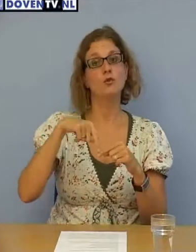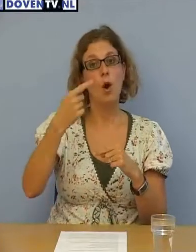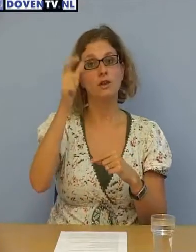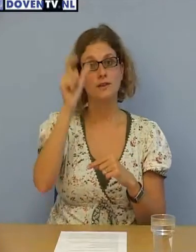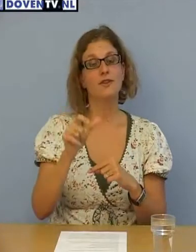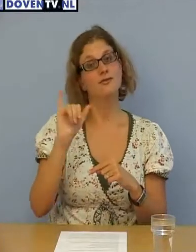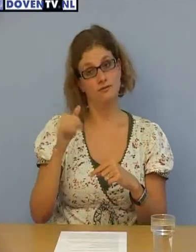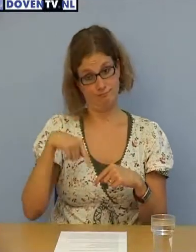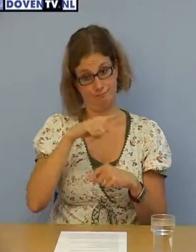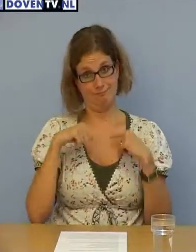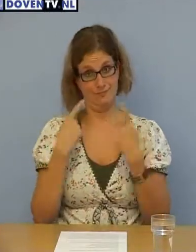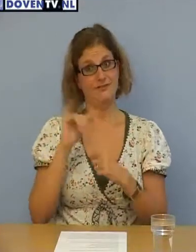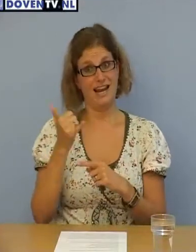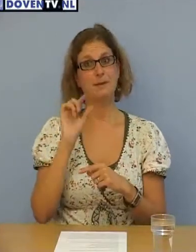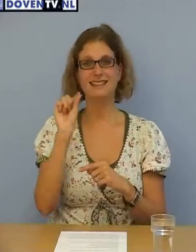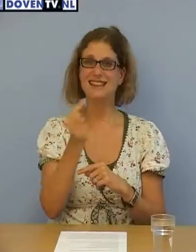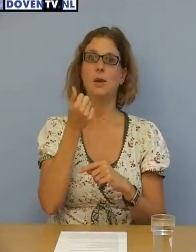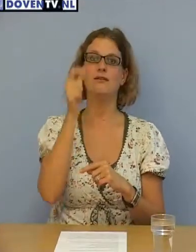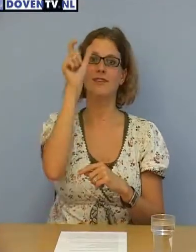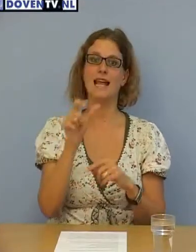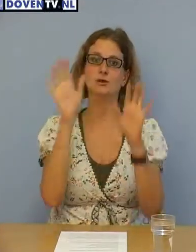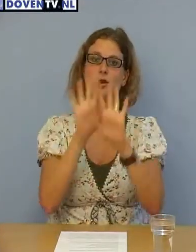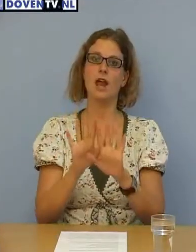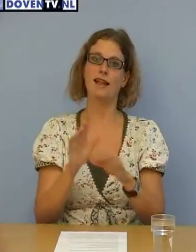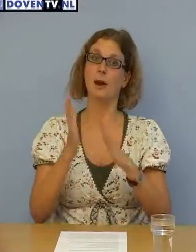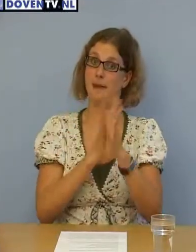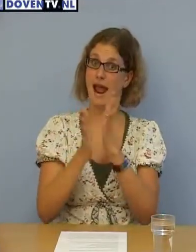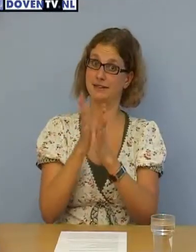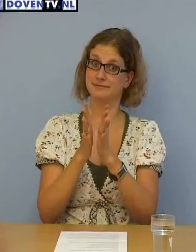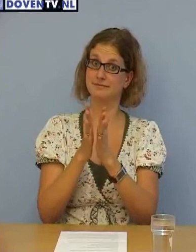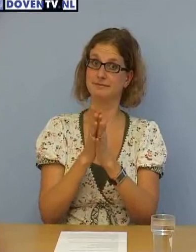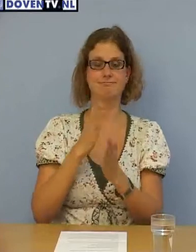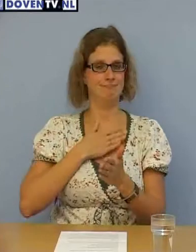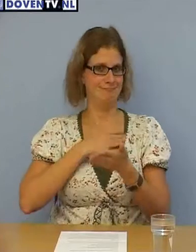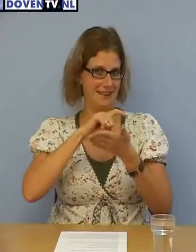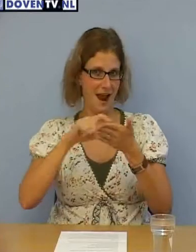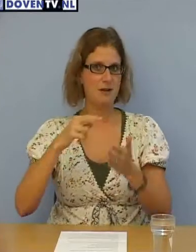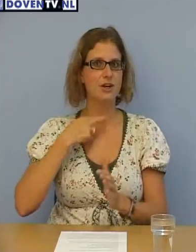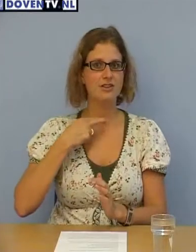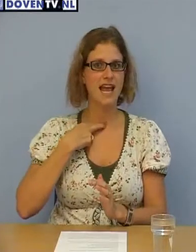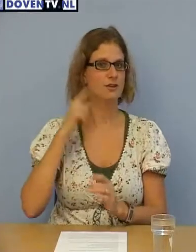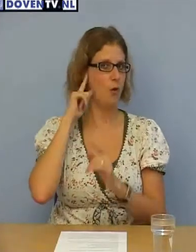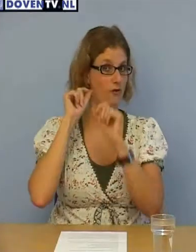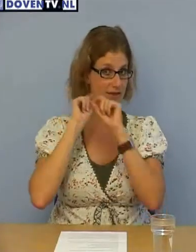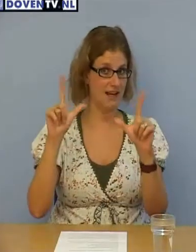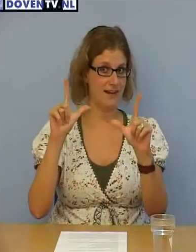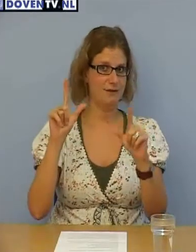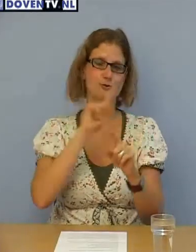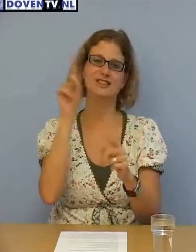Volgende week zijn we er weer met een nieuw Weekjournaal in gebaren. Mijn naam is Renée, voor DovenTV.